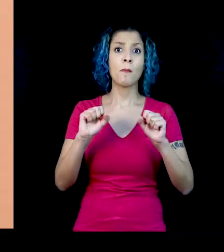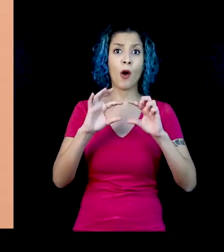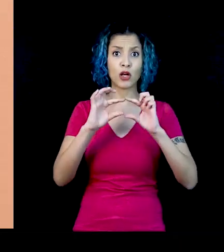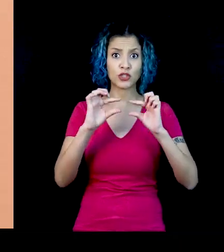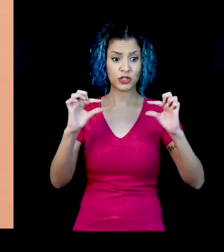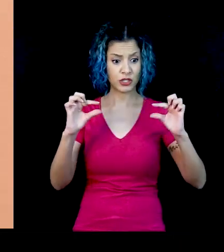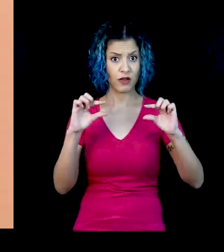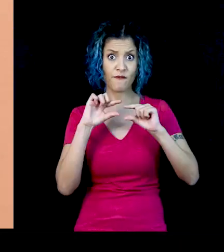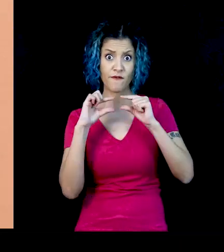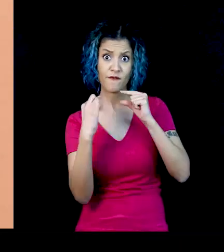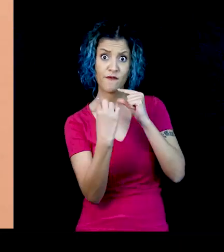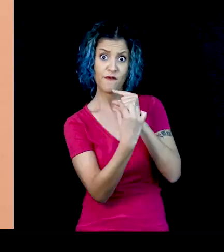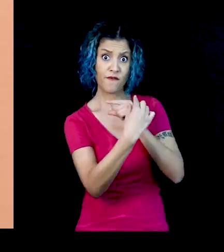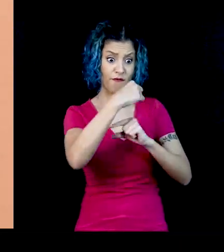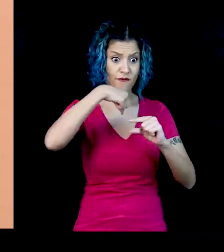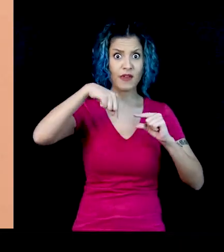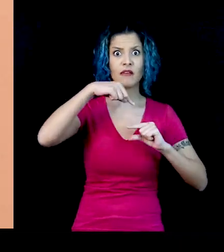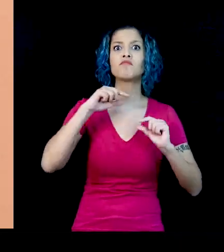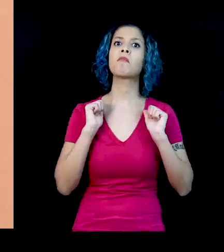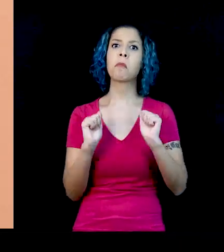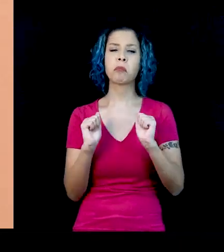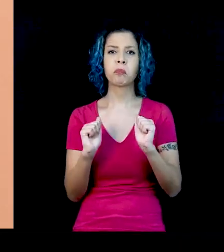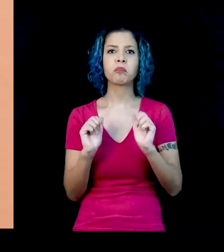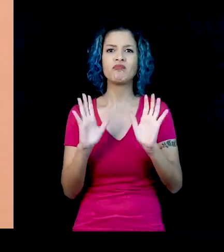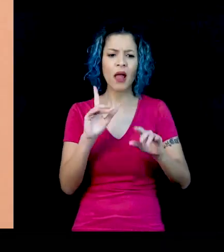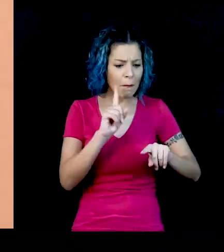Se não tiver nenhum desses materiais em casa,